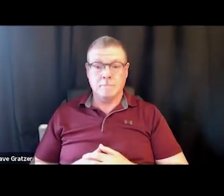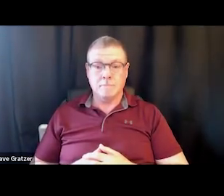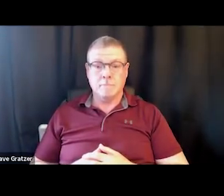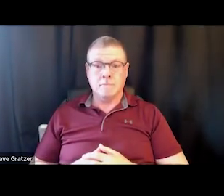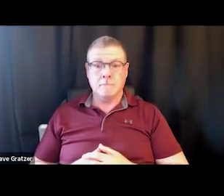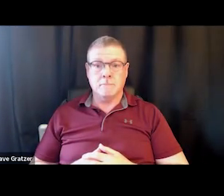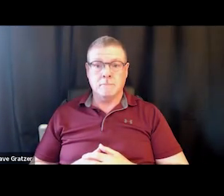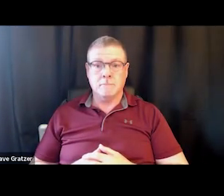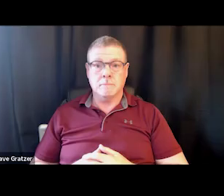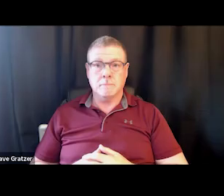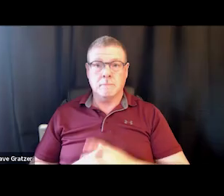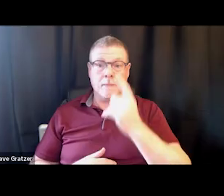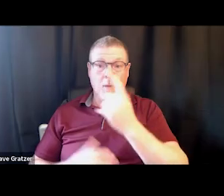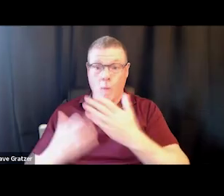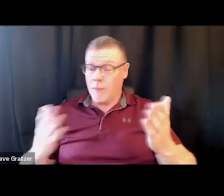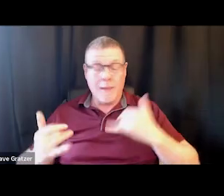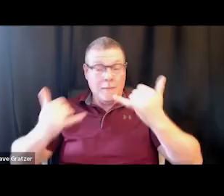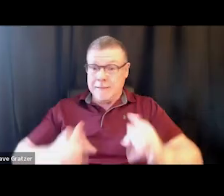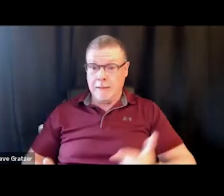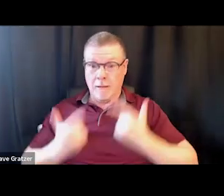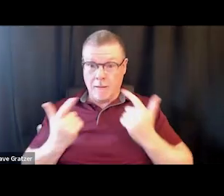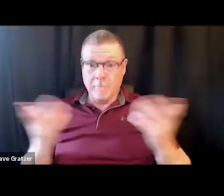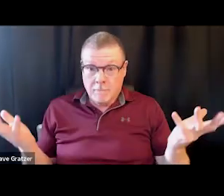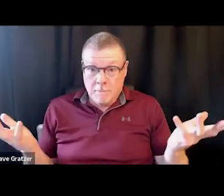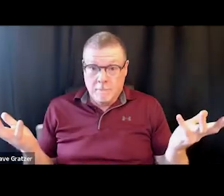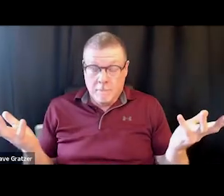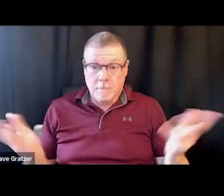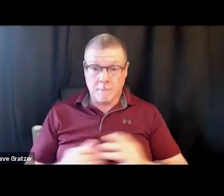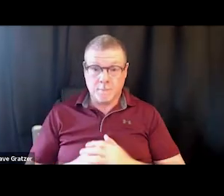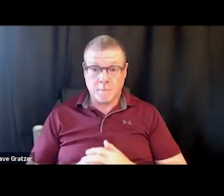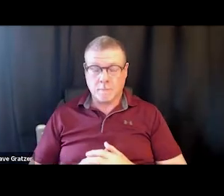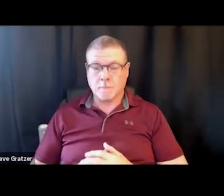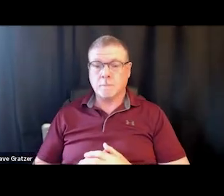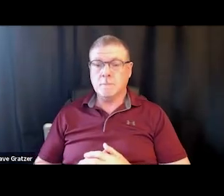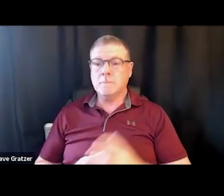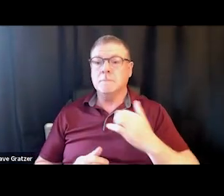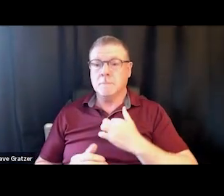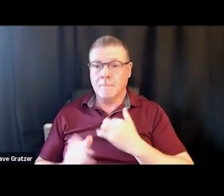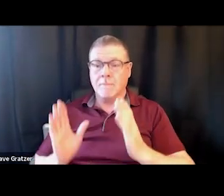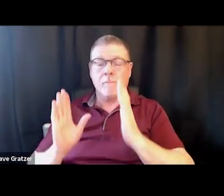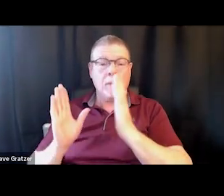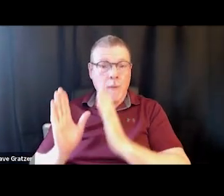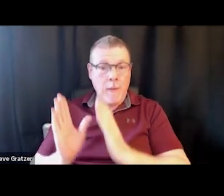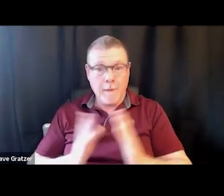Una cosa es que todavía estoy vivo. Planeaba hacer algunas cosas